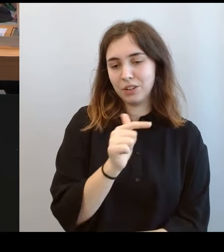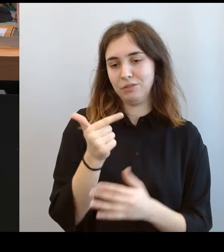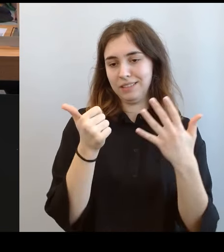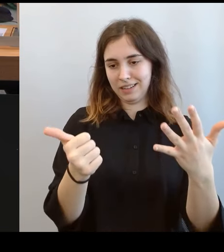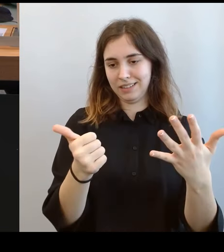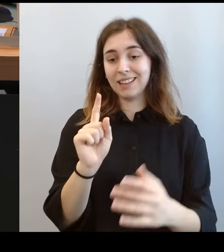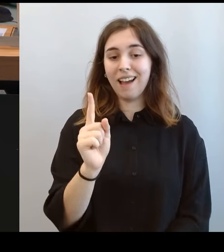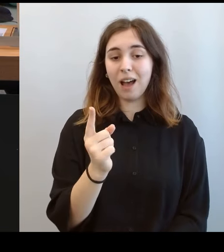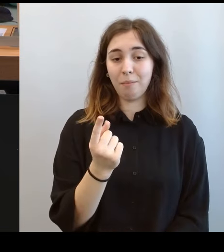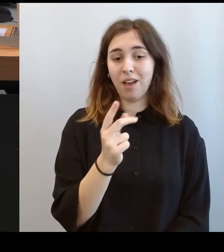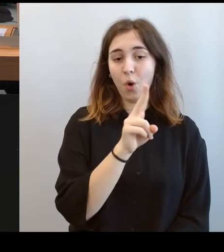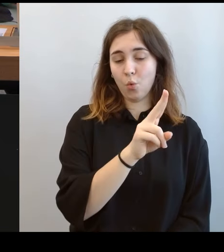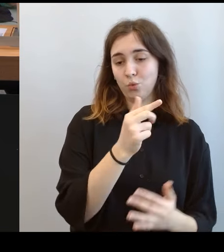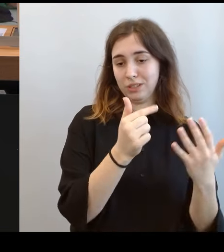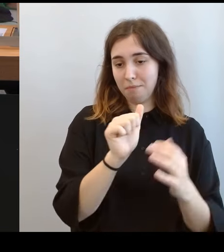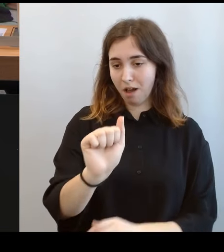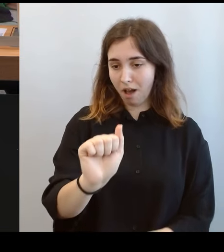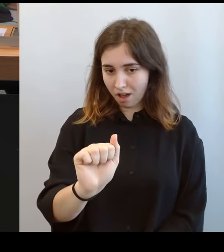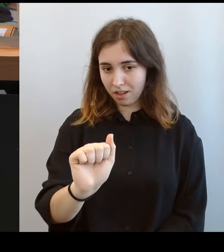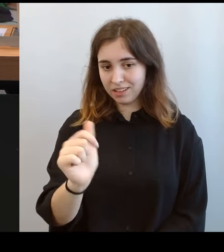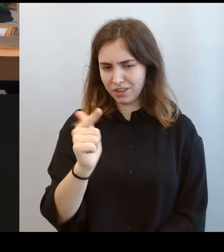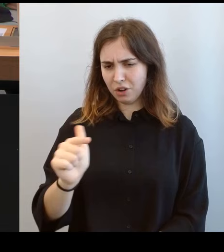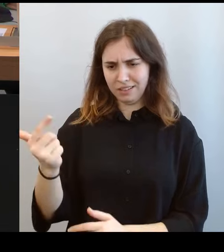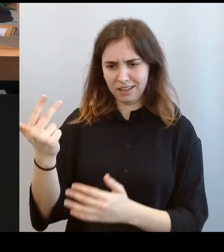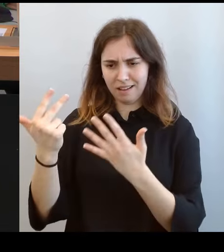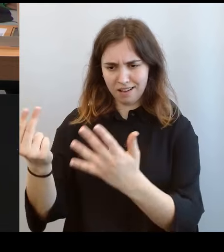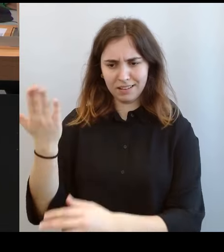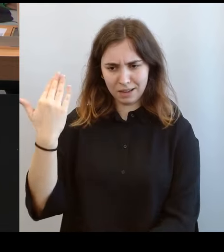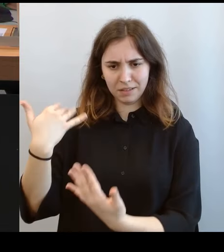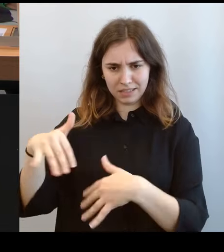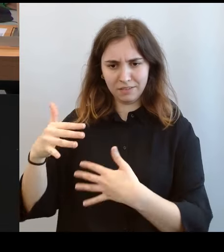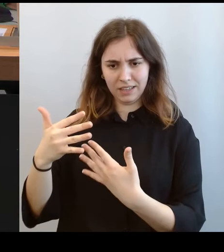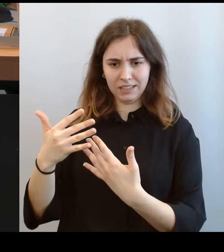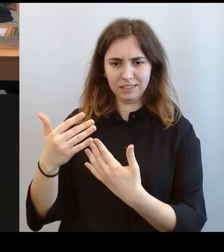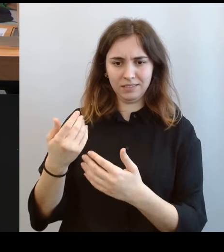Bundesausschuss nicht in den Katalog der Pflichtleistungen aufgenommen.